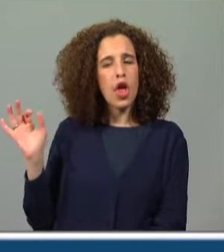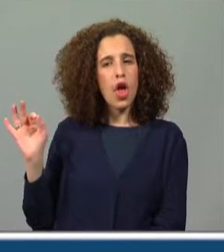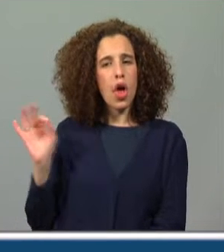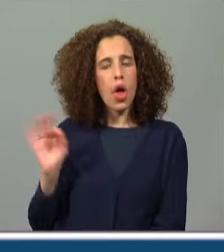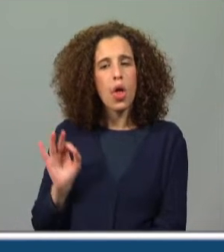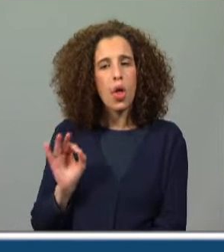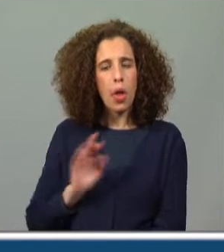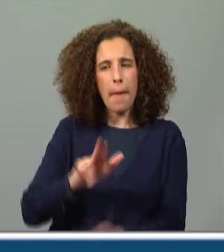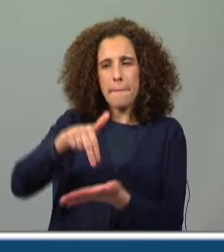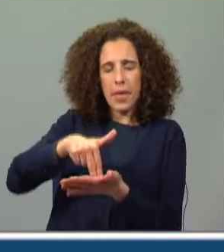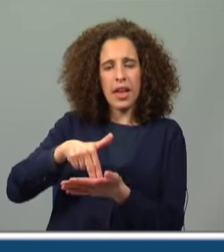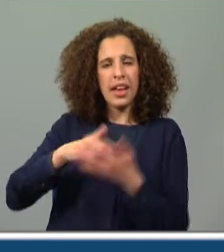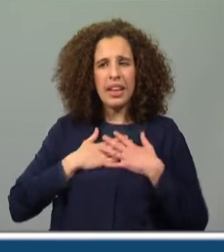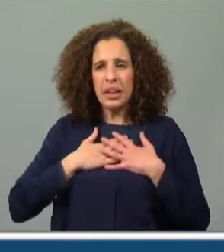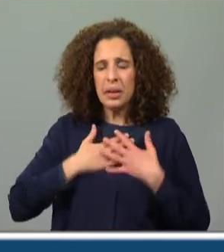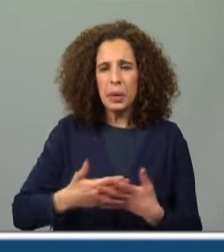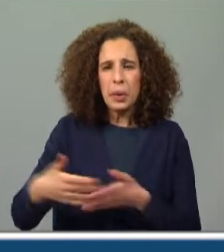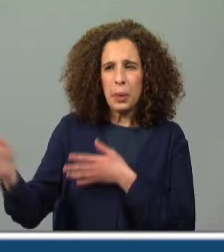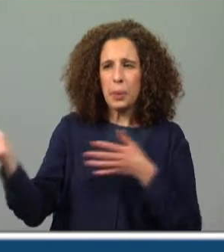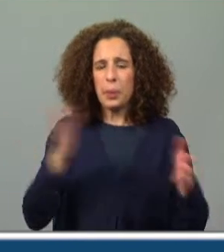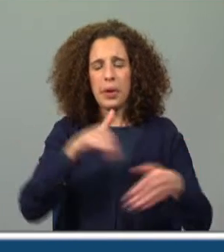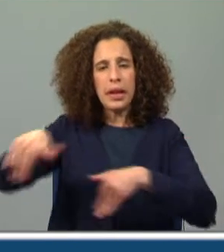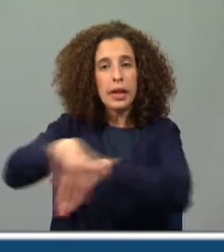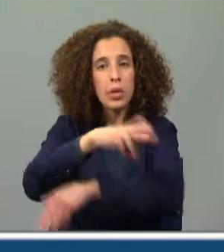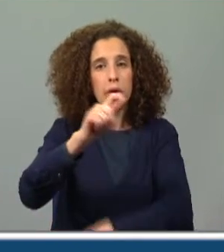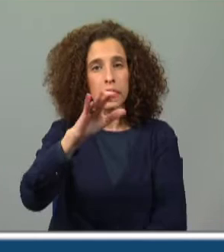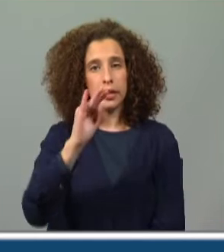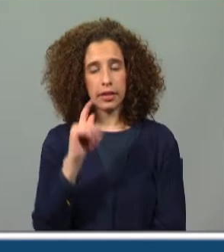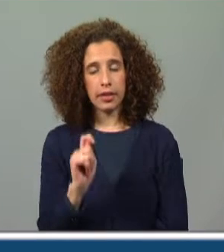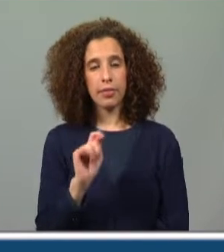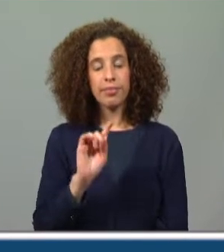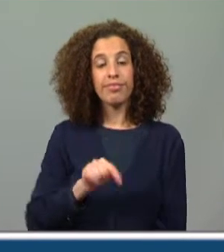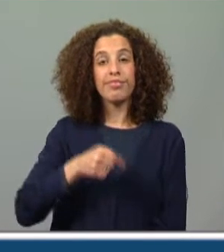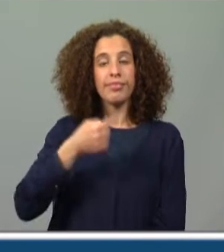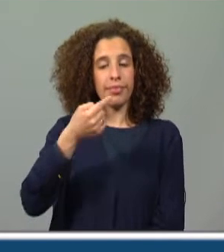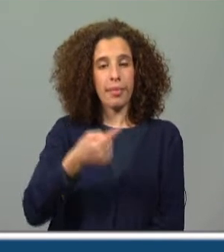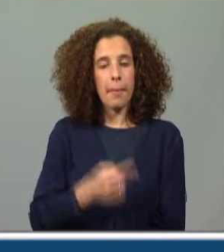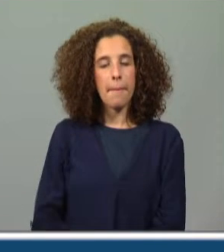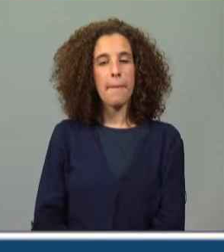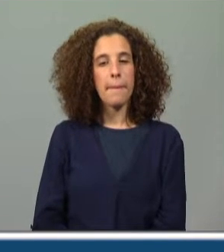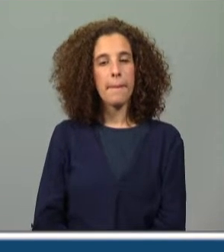porta Exausta ao vento das ruas de Recife foi então que finalmente se 門在街道的風中筋疲力盡累西腓就是那個時候